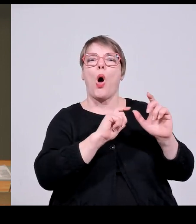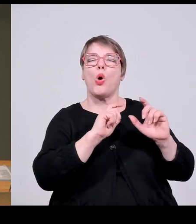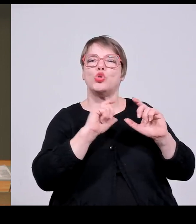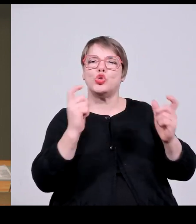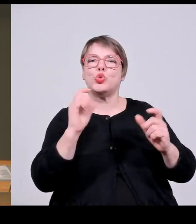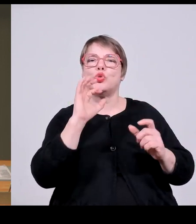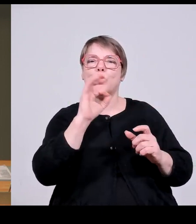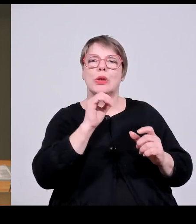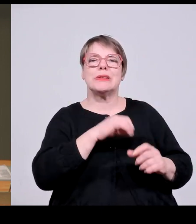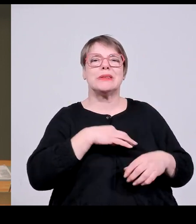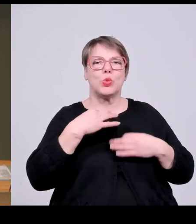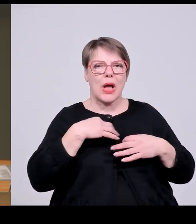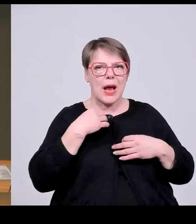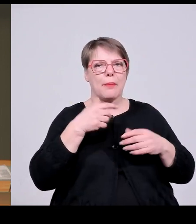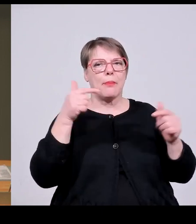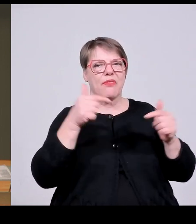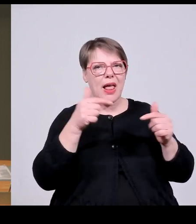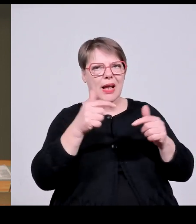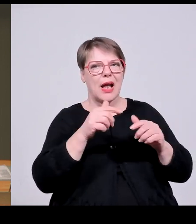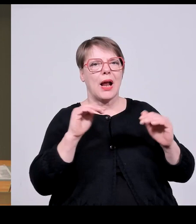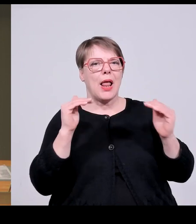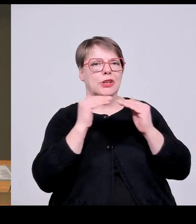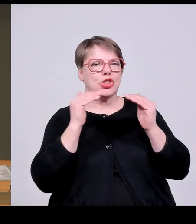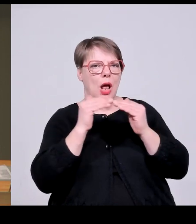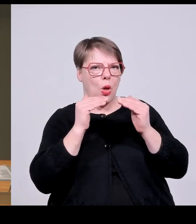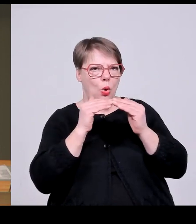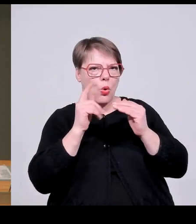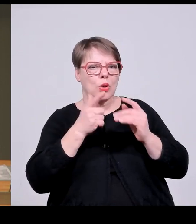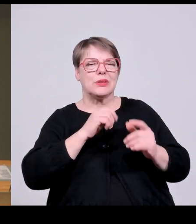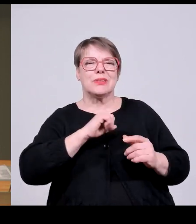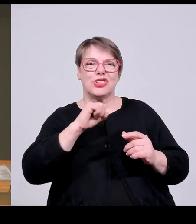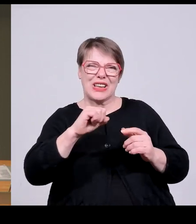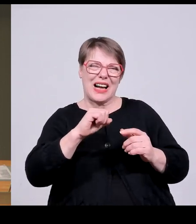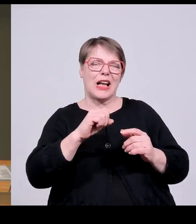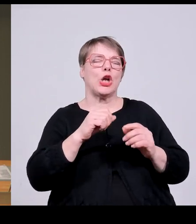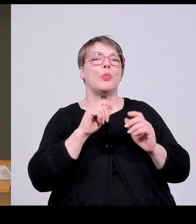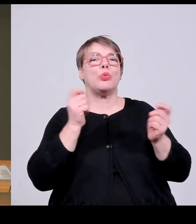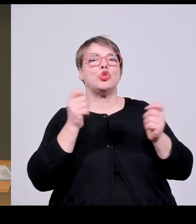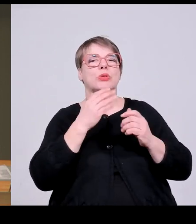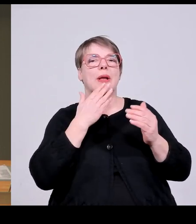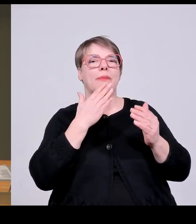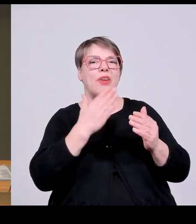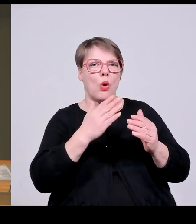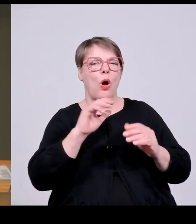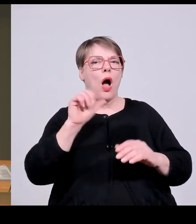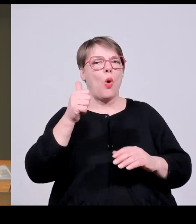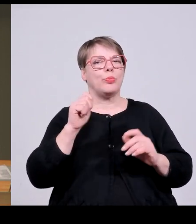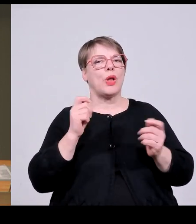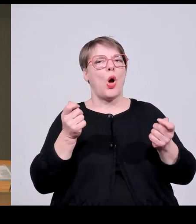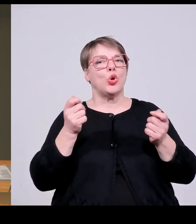miteinander zu verbinden. Widerspruch hierzu höre ich nicht. In der Beratung beginnt die Fraktion der SPD und hier die Kollegin König.